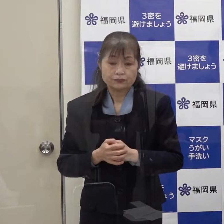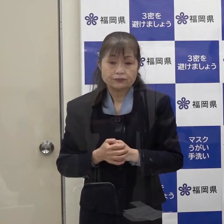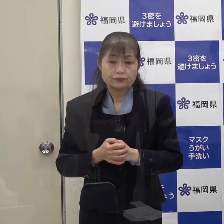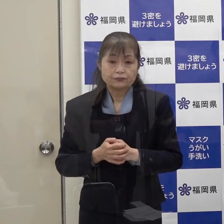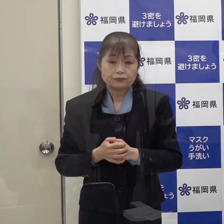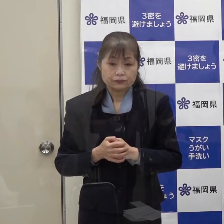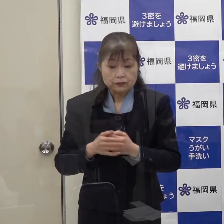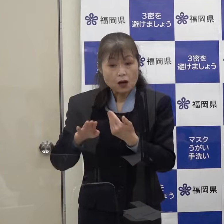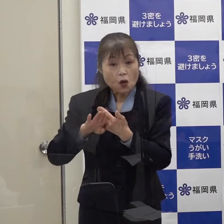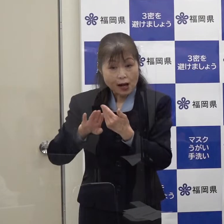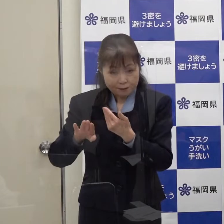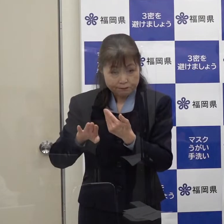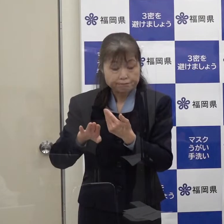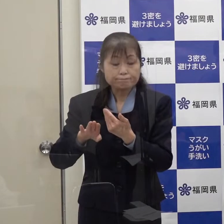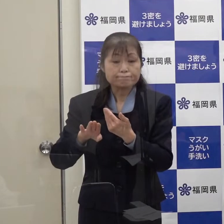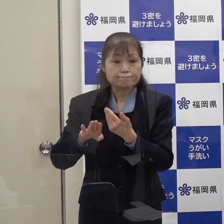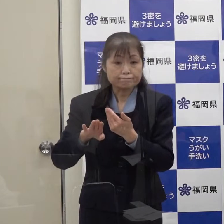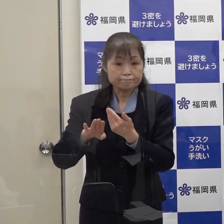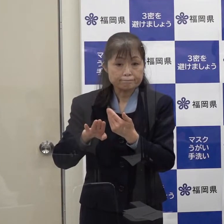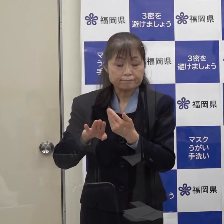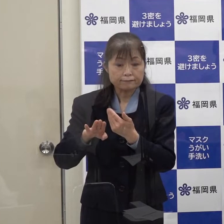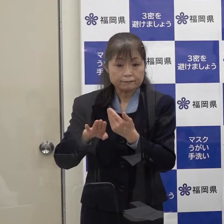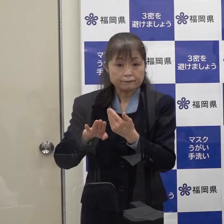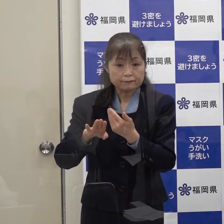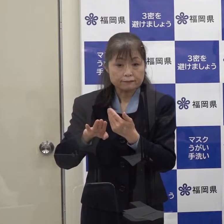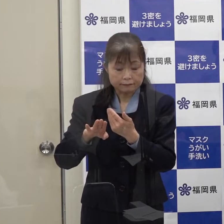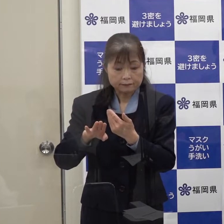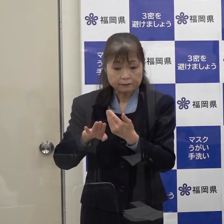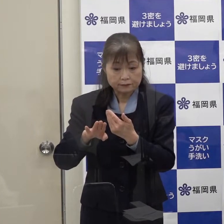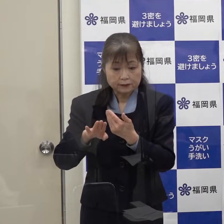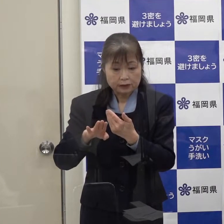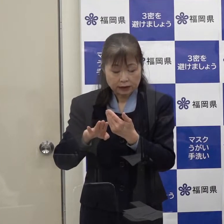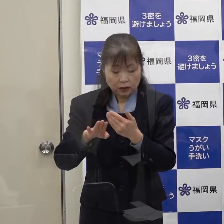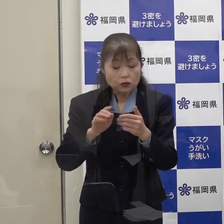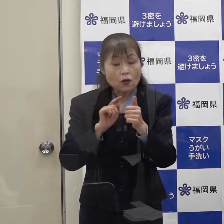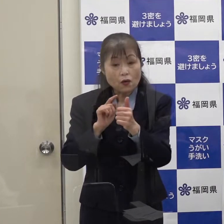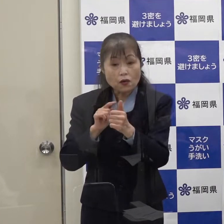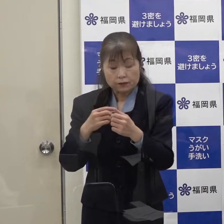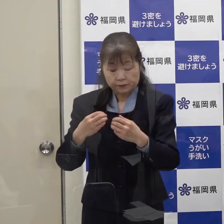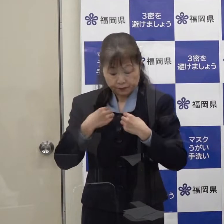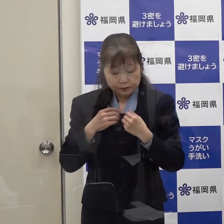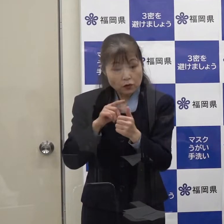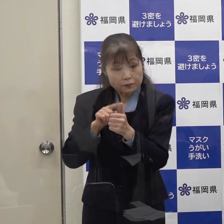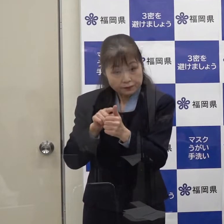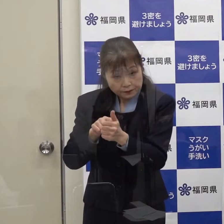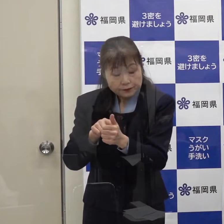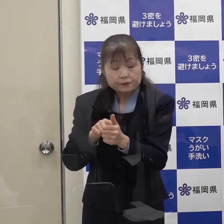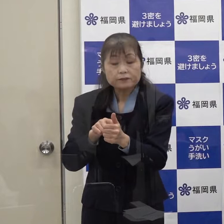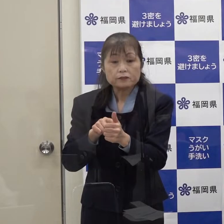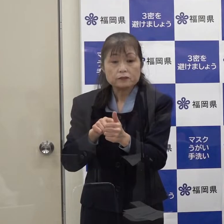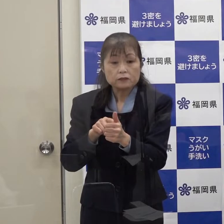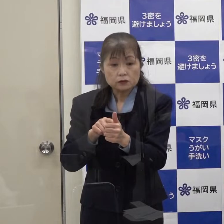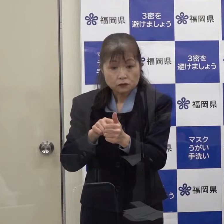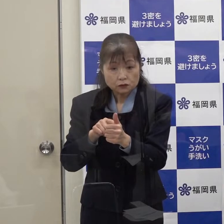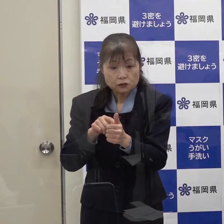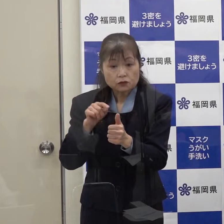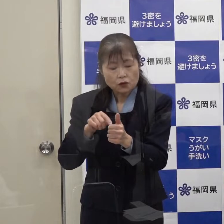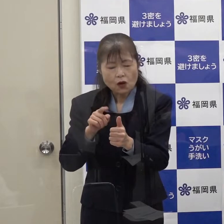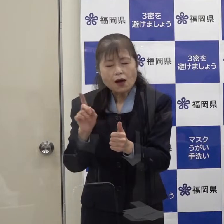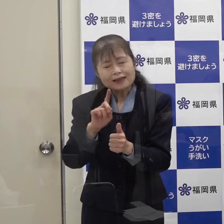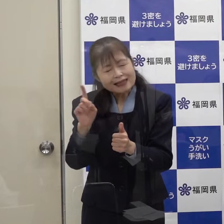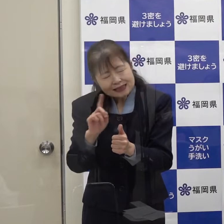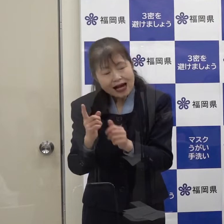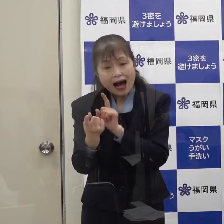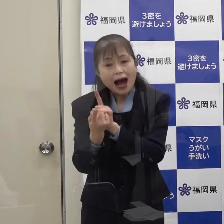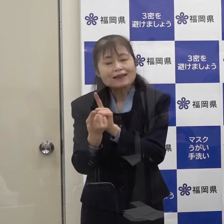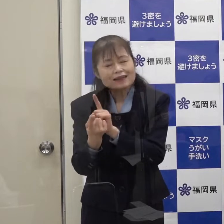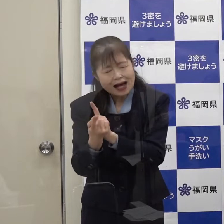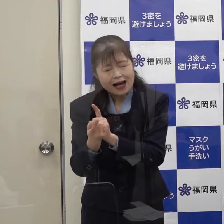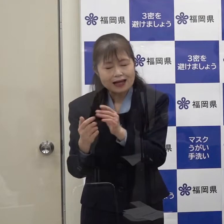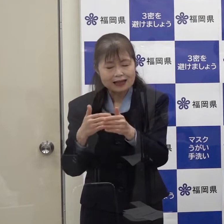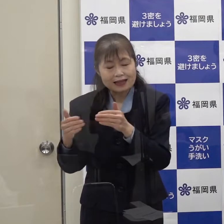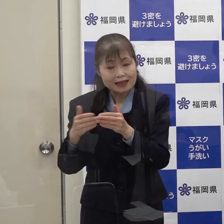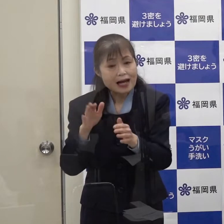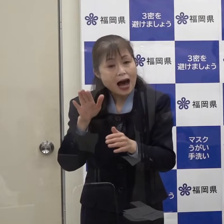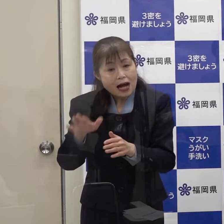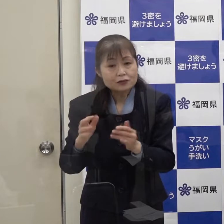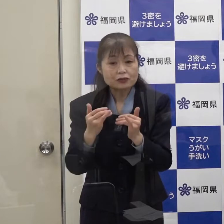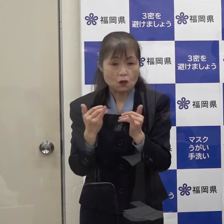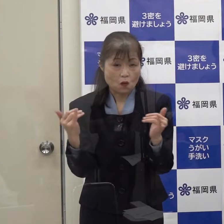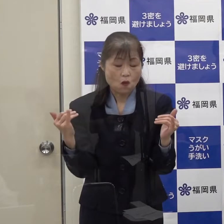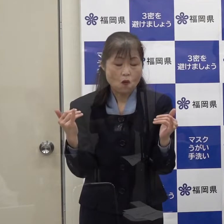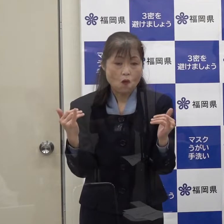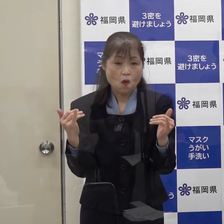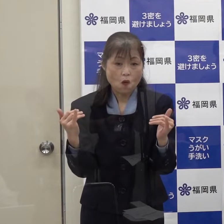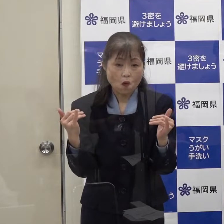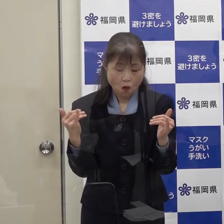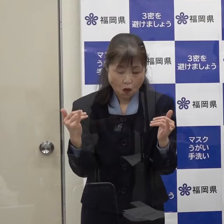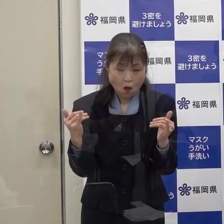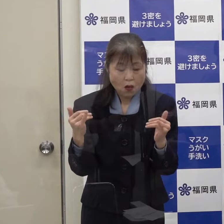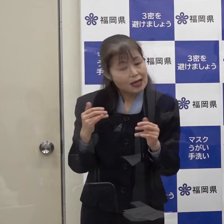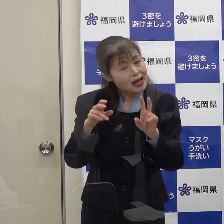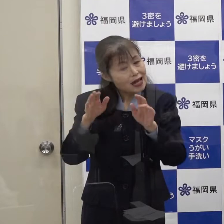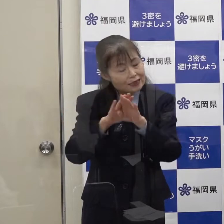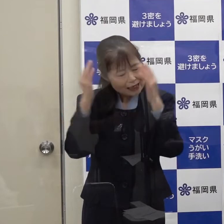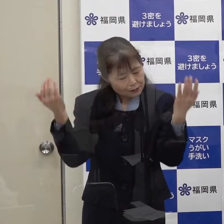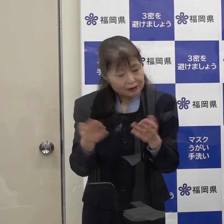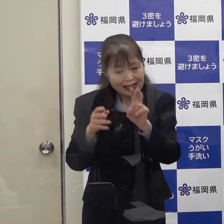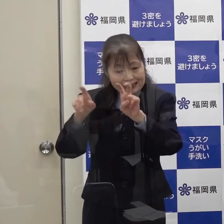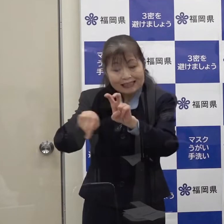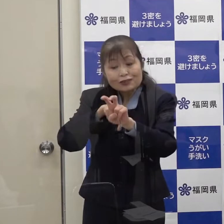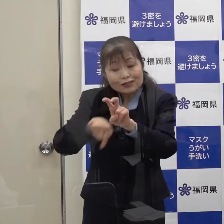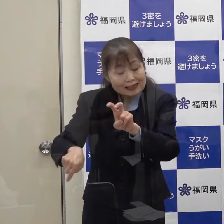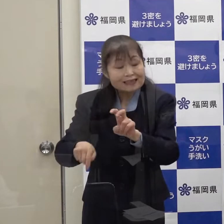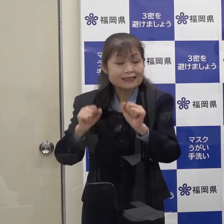このほか この陽性となった方と 何らかの接点があった方が２０名ほどいます